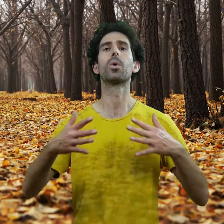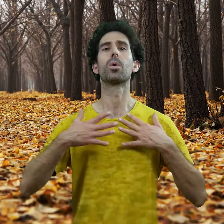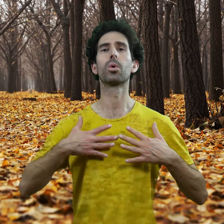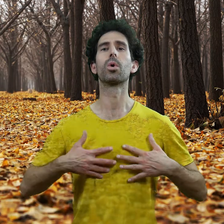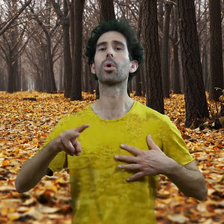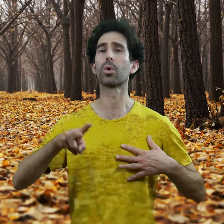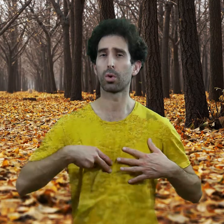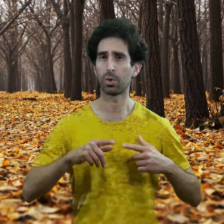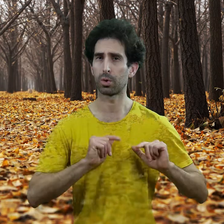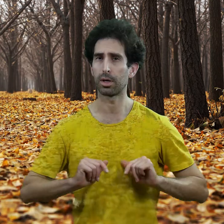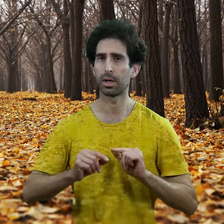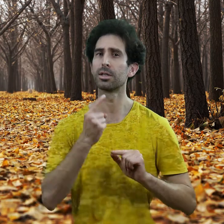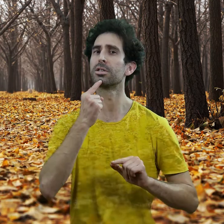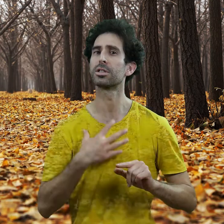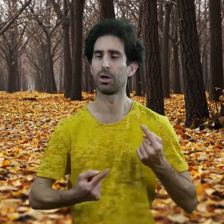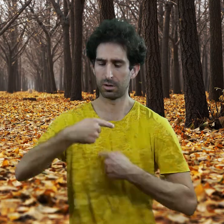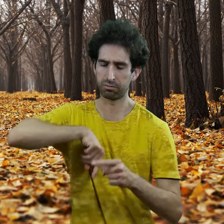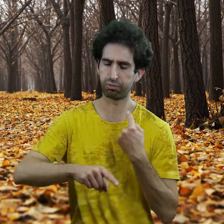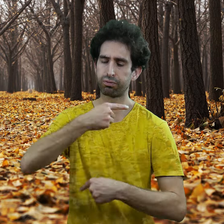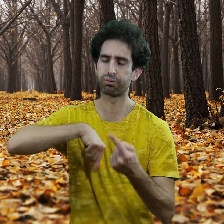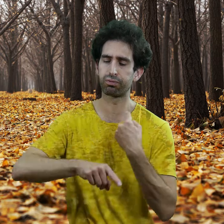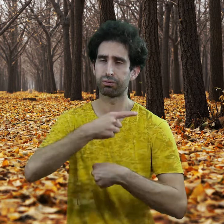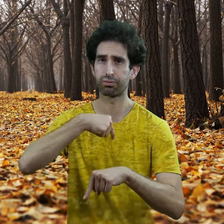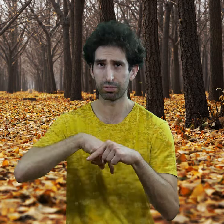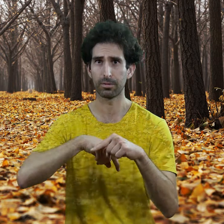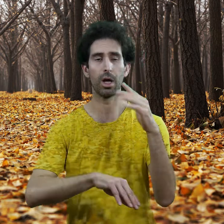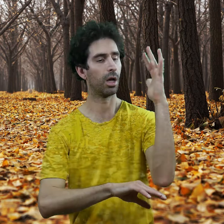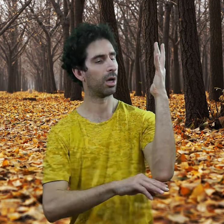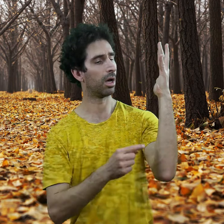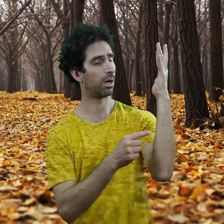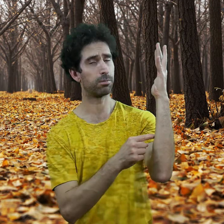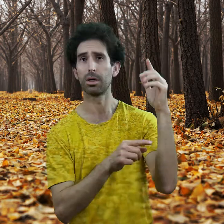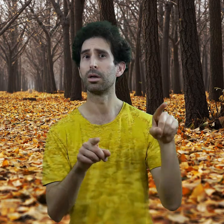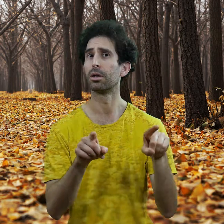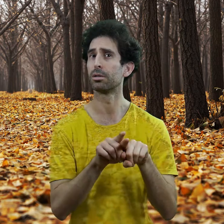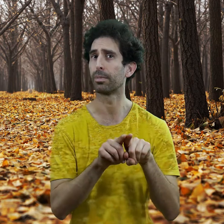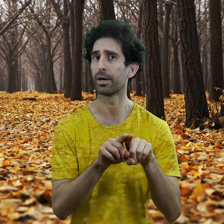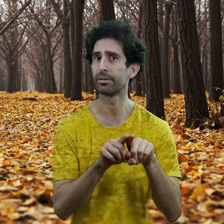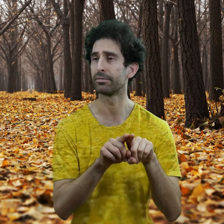Dans mon corps, il y a du sang qui circule. Pour les arbres, c'est pareil.